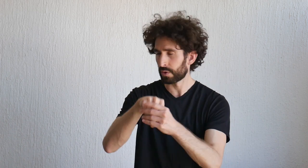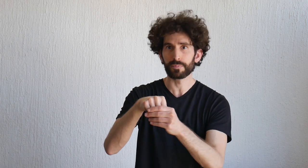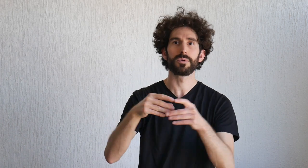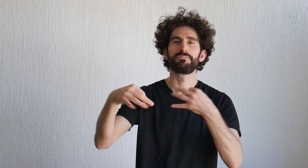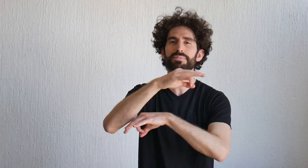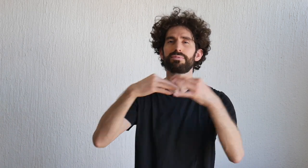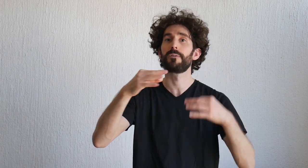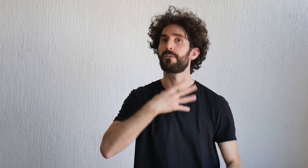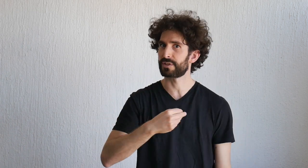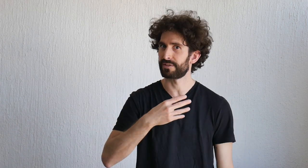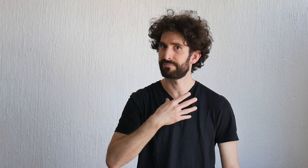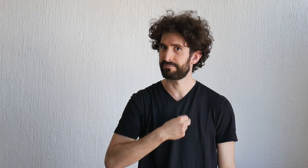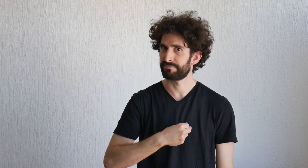y compris les dialogues en français.